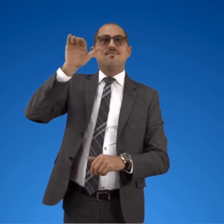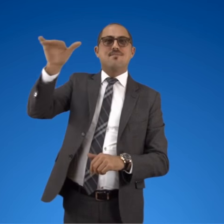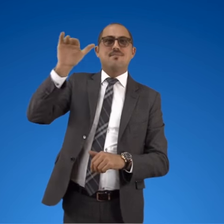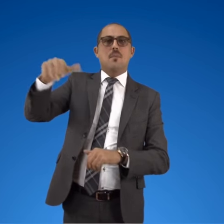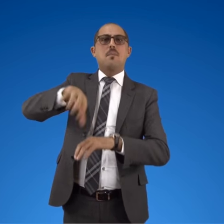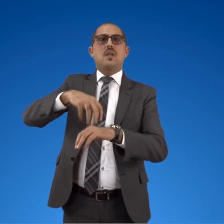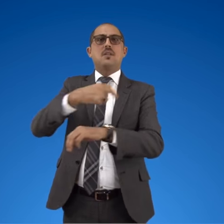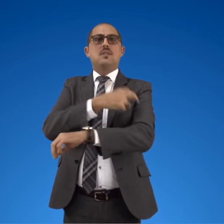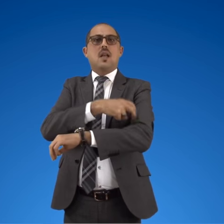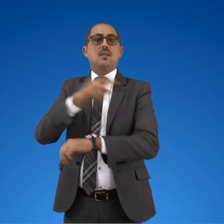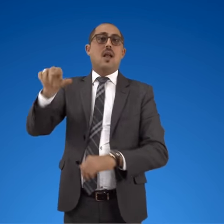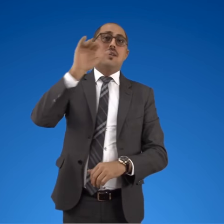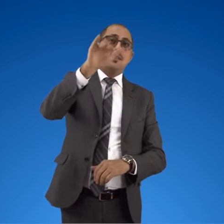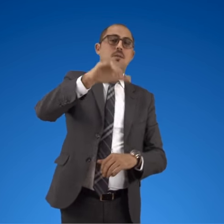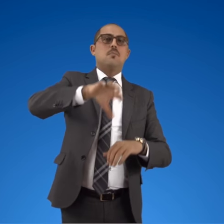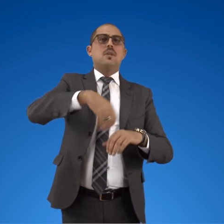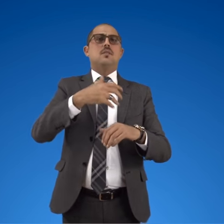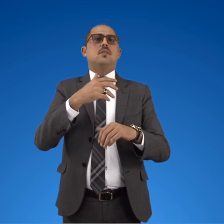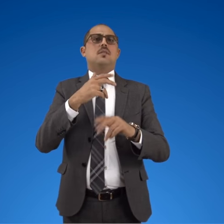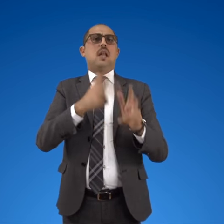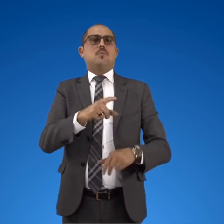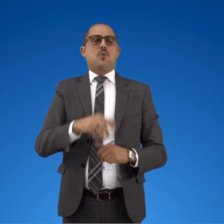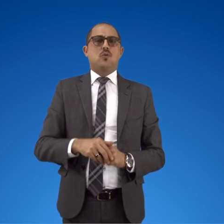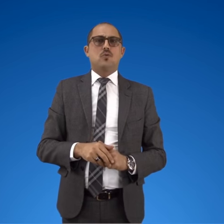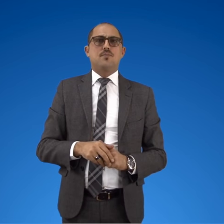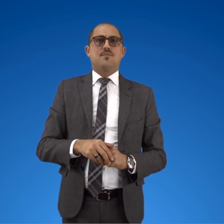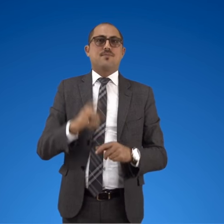e abbiamo chiesto un incontro con il Ministro della Sanità e Ministro dei Trasporti